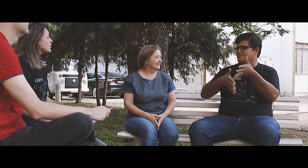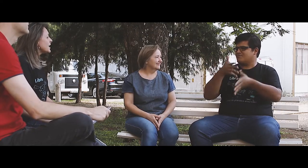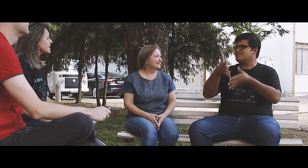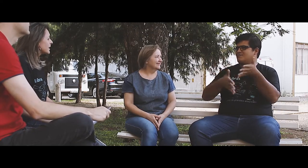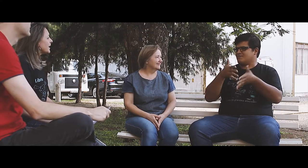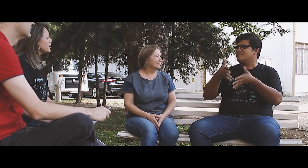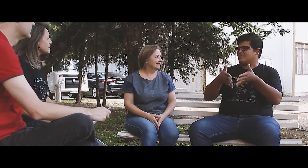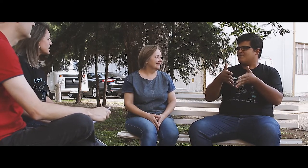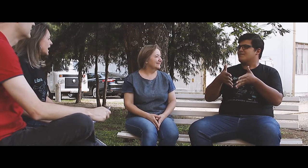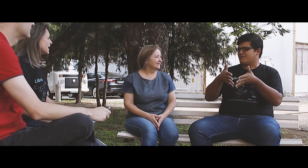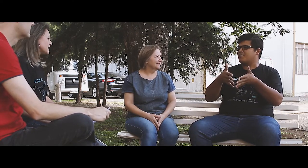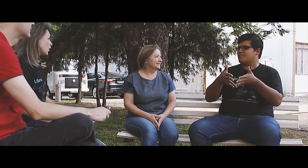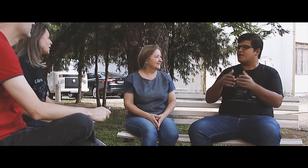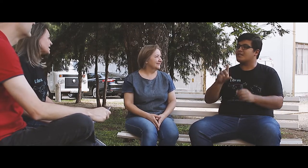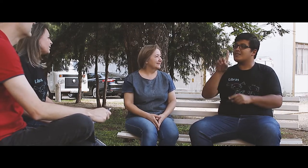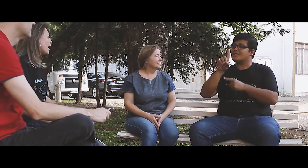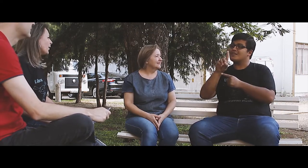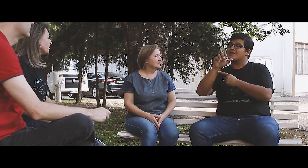utiliza da língua de sinais que é o principal,